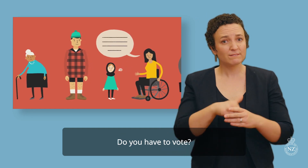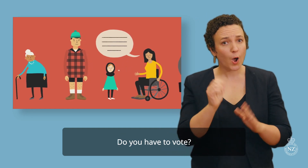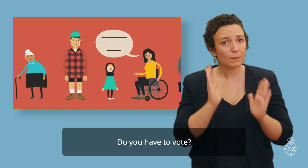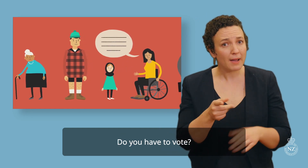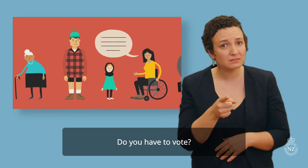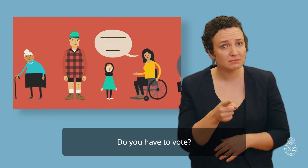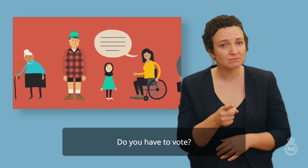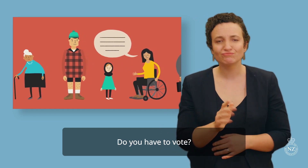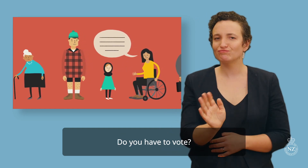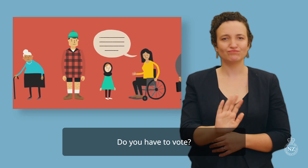Me pōti rawa koe?